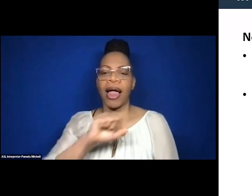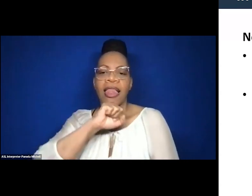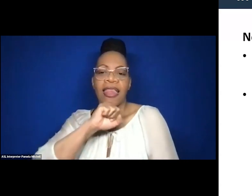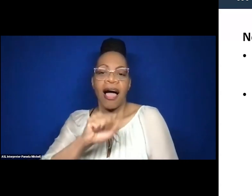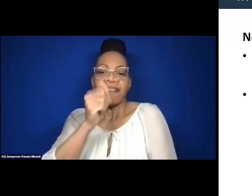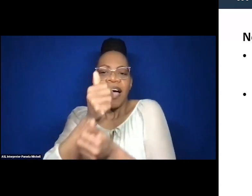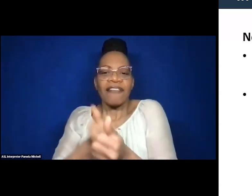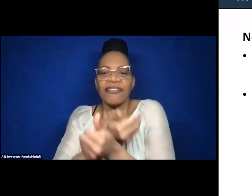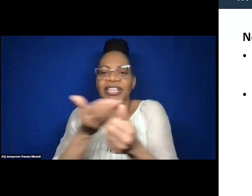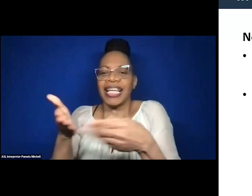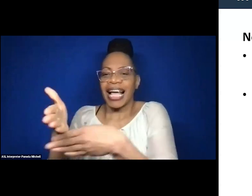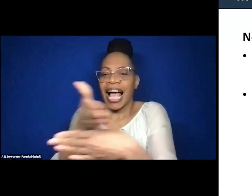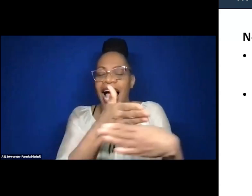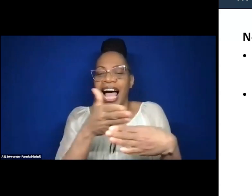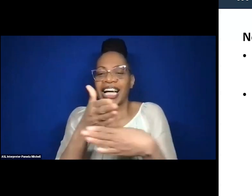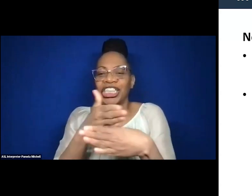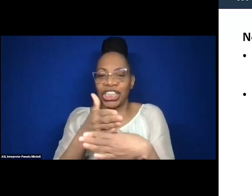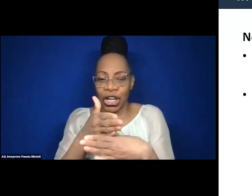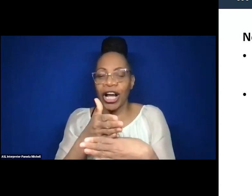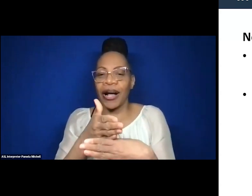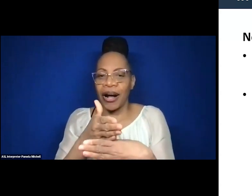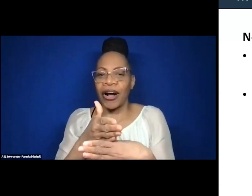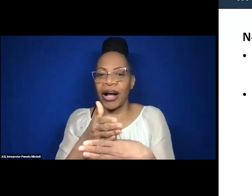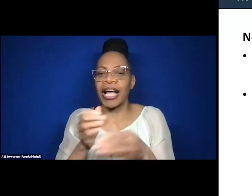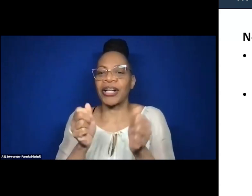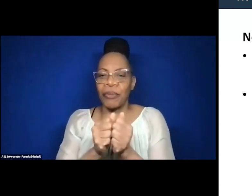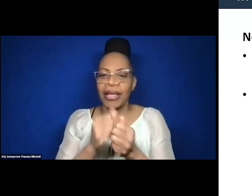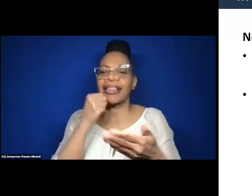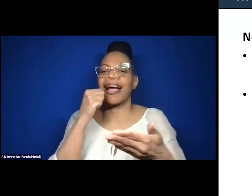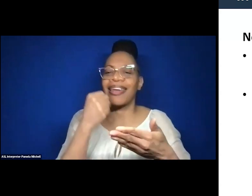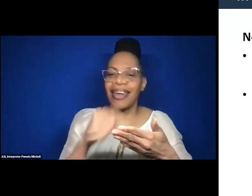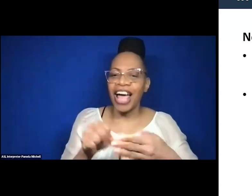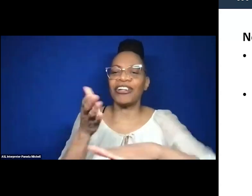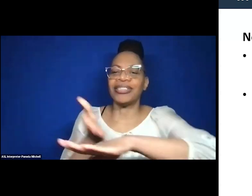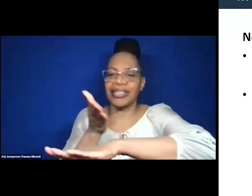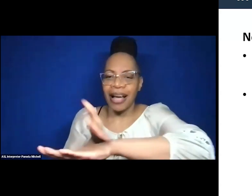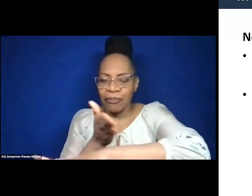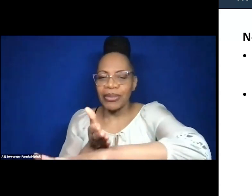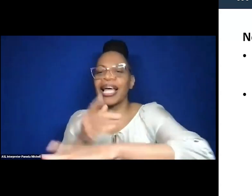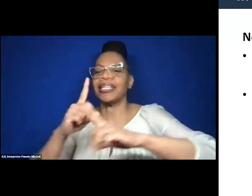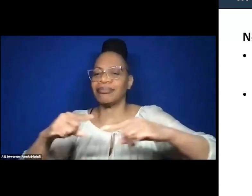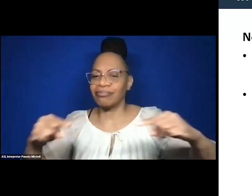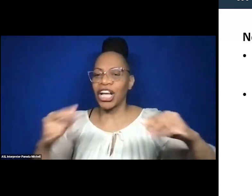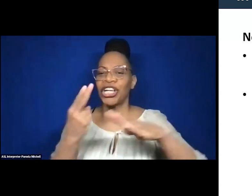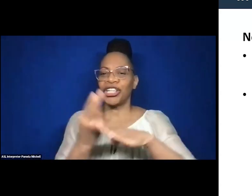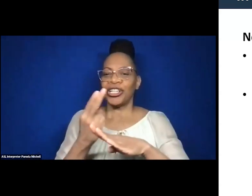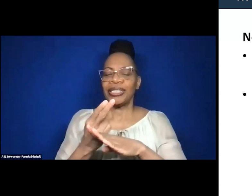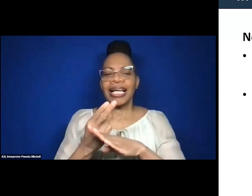en cuanto a mis comunicados de prensa y cartas de colegas y actualizaciones, que lo están utilizando. Y es un placer estar aquí y escuchar